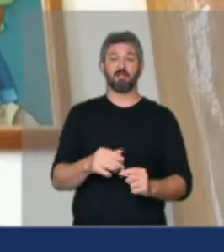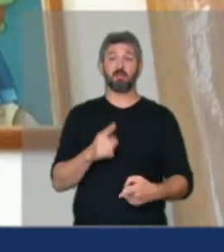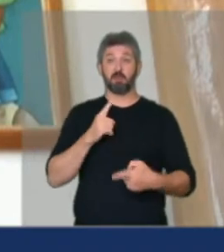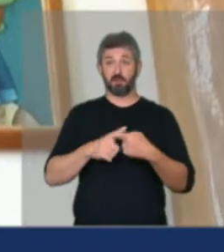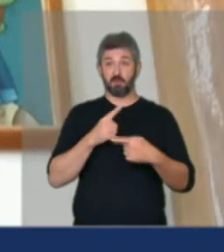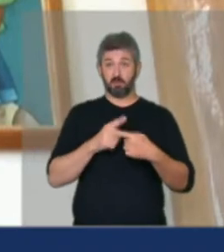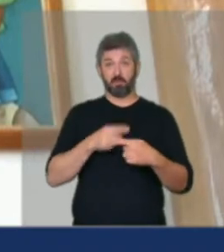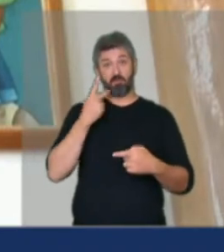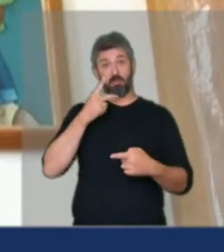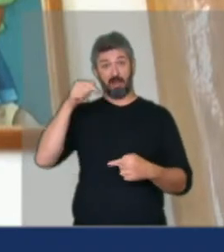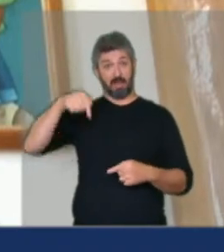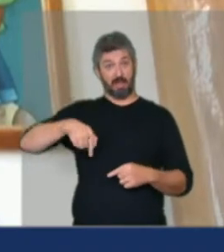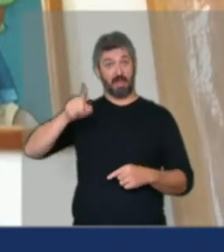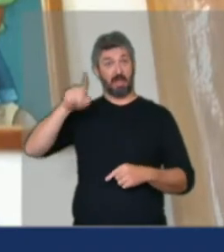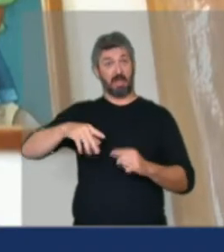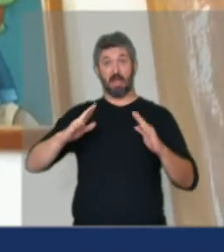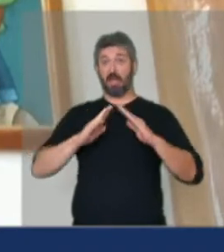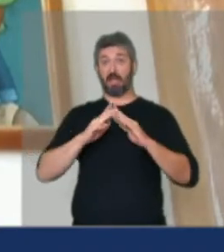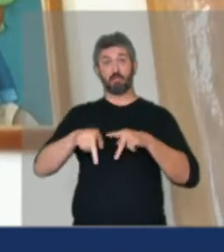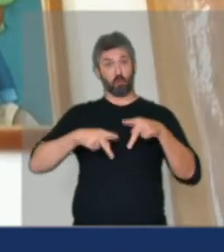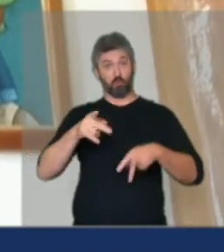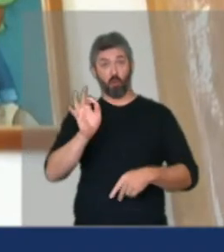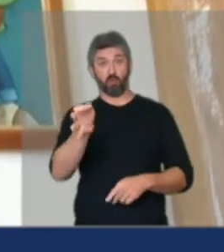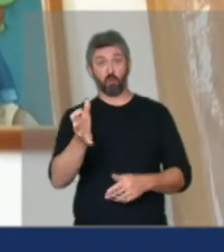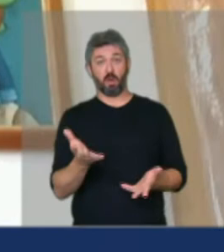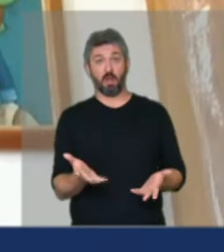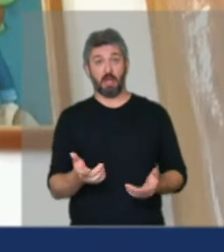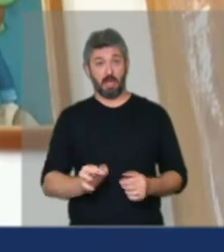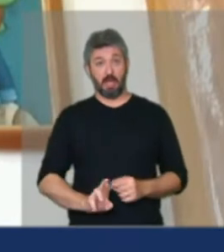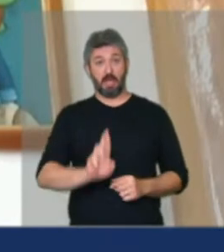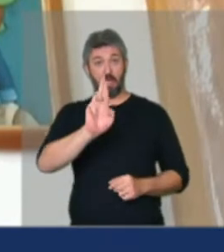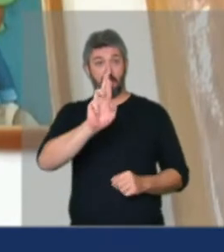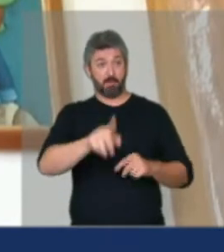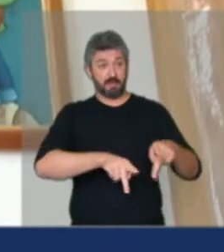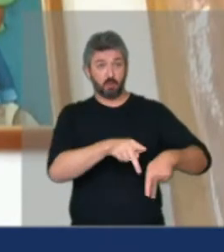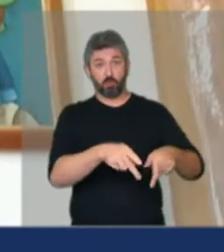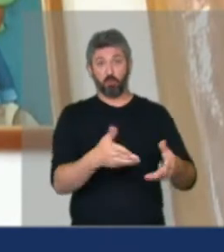QUE AQUI É A CASA DO POVO, QUE REPRESENTA O POVO BRASILEIRO, E O POVO BRASILEIRO ESPERA UMA RESPOSTA